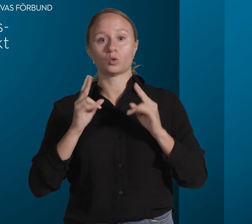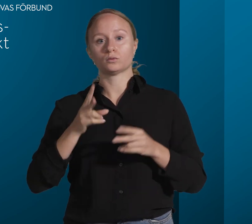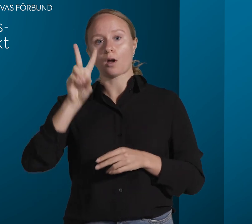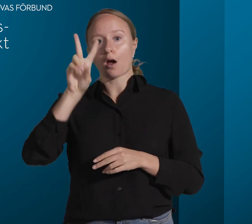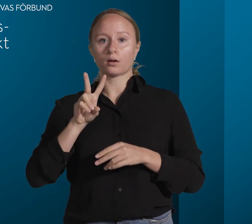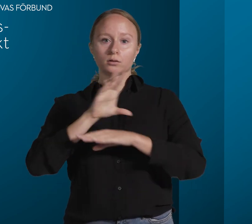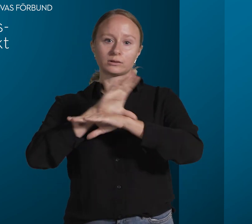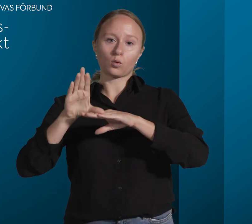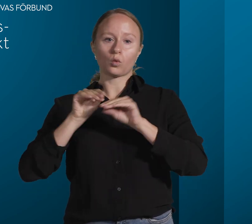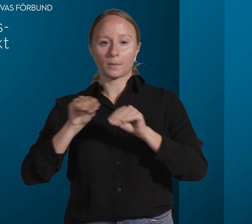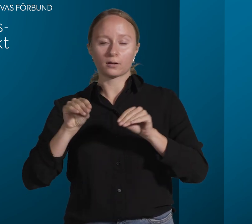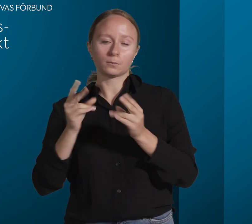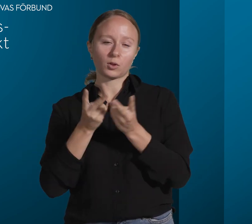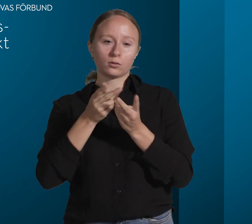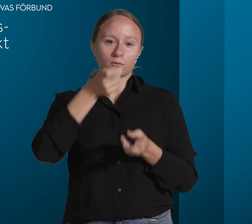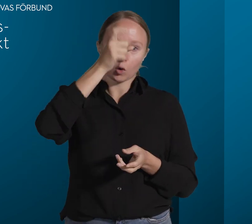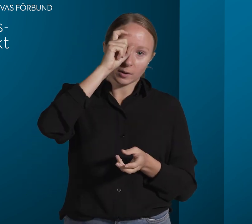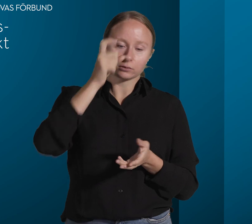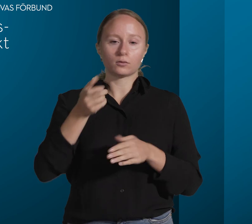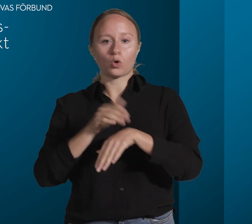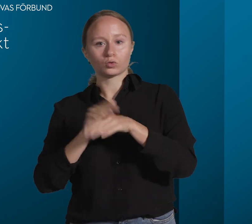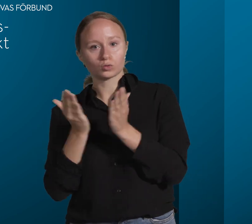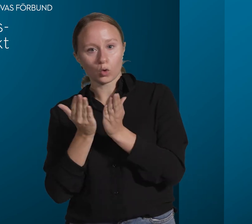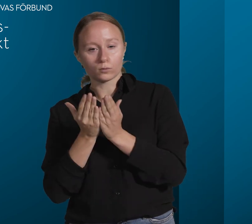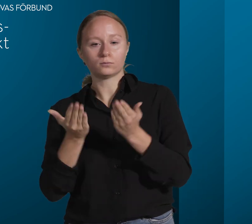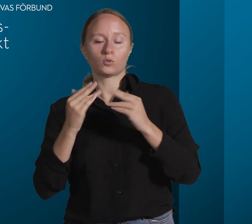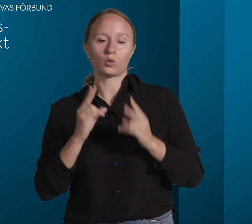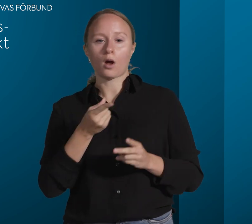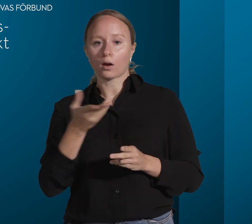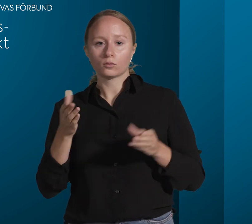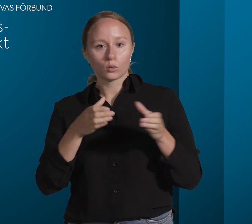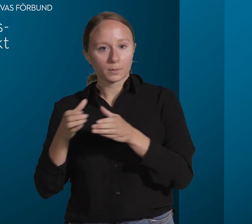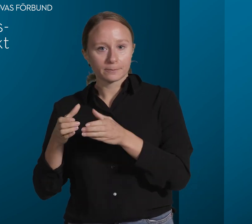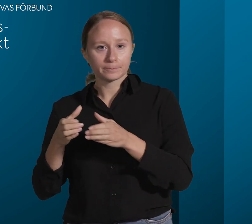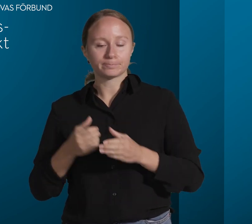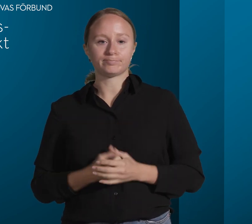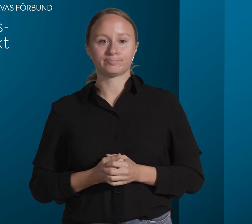och andra stadiets utbildning samt för intressentgrupper.